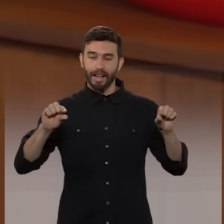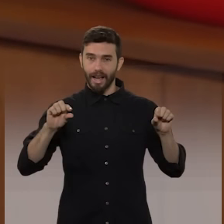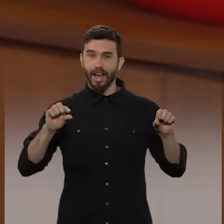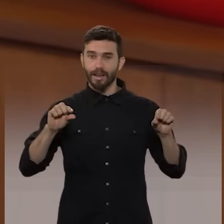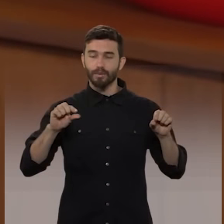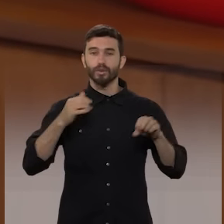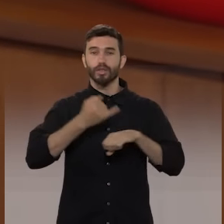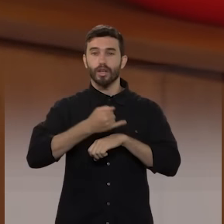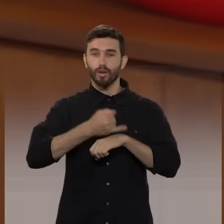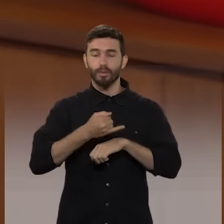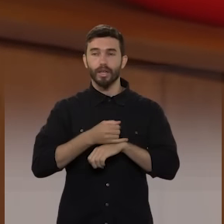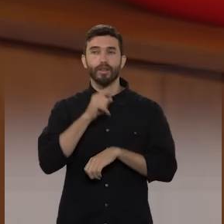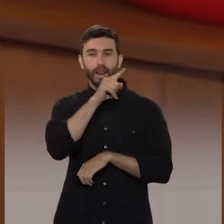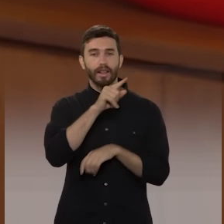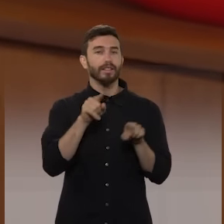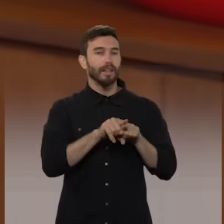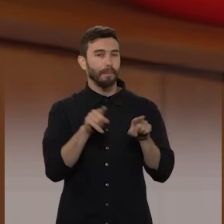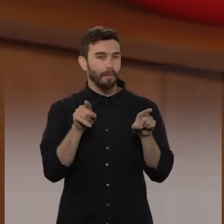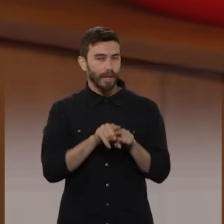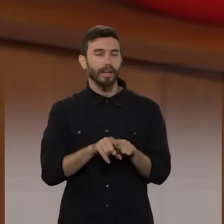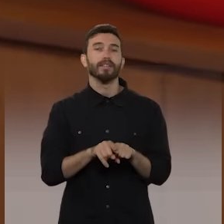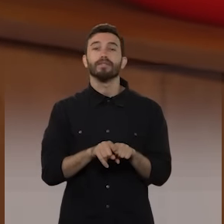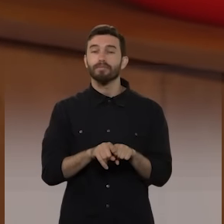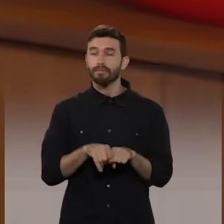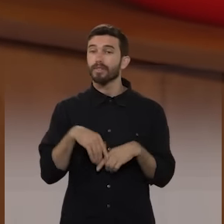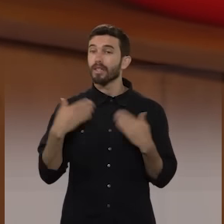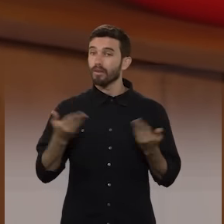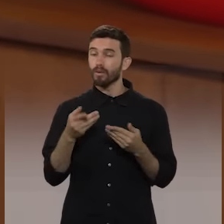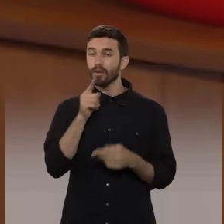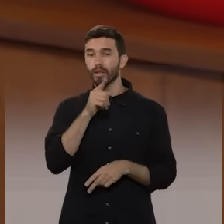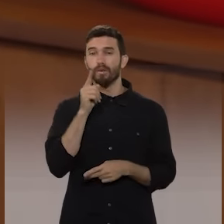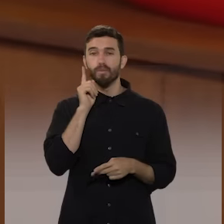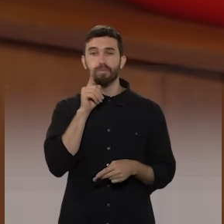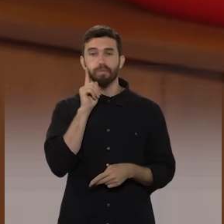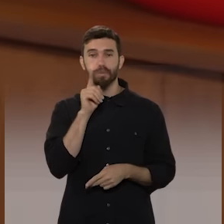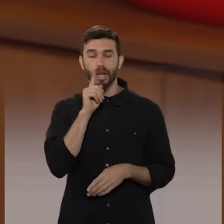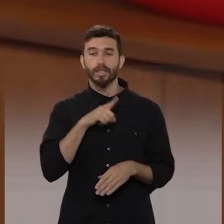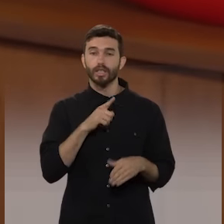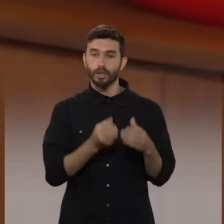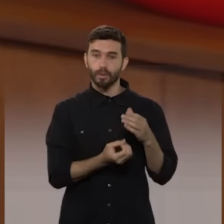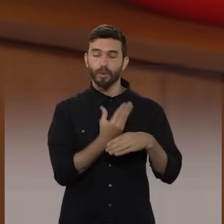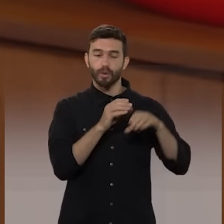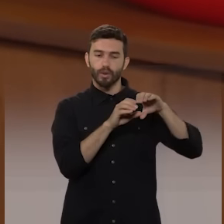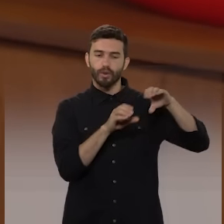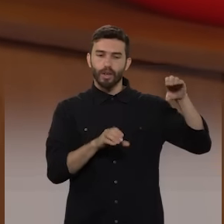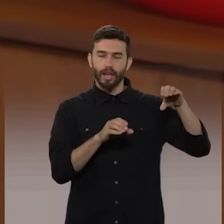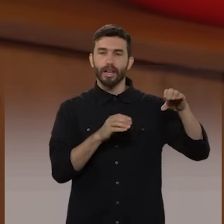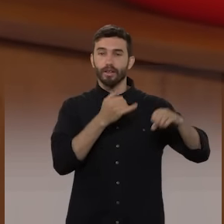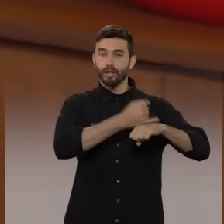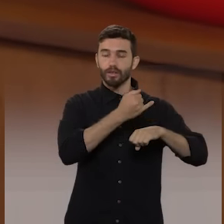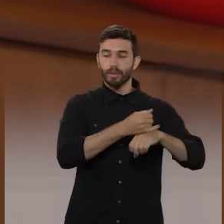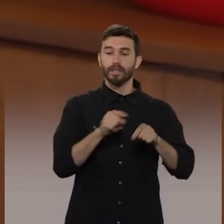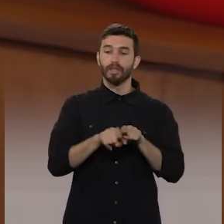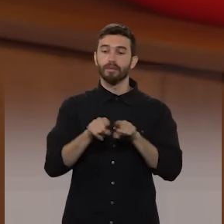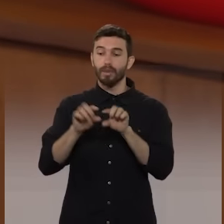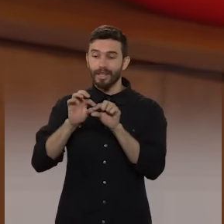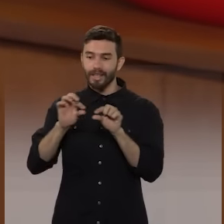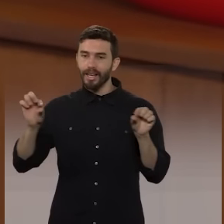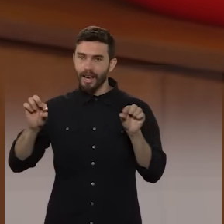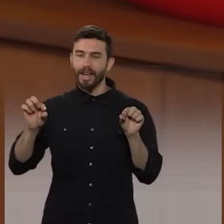hoje, nos Estados Unidos nós produzimos vergalhão de alumínio e cabos de alumínio. E nós estamos